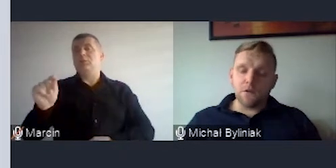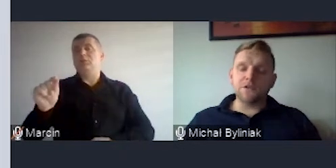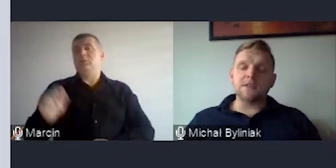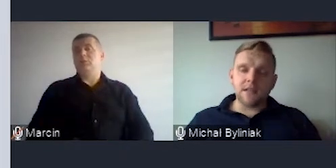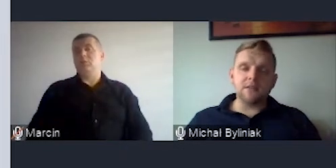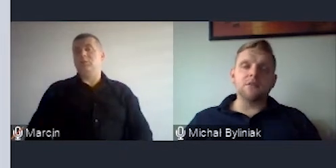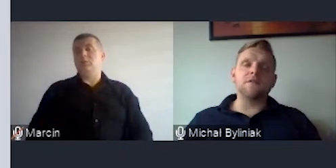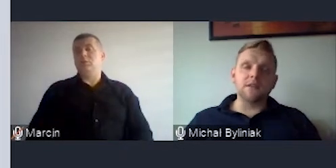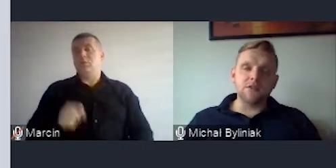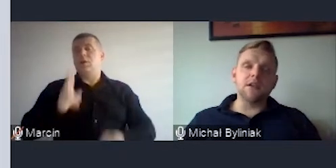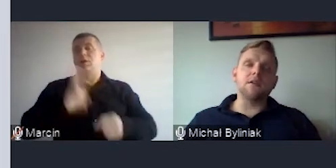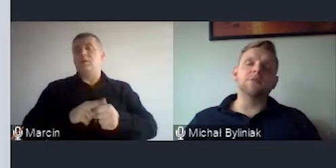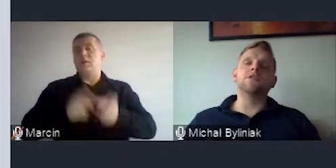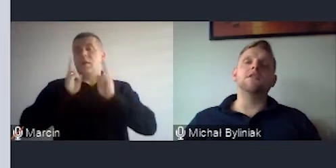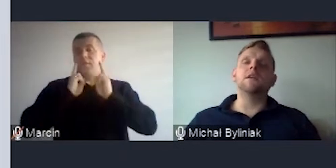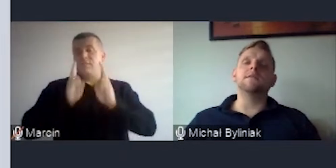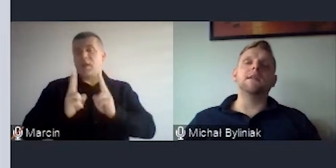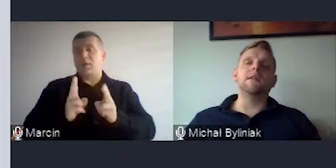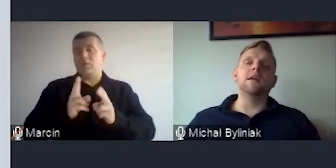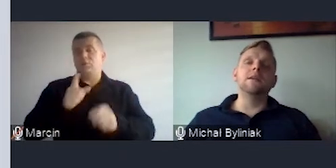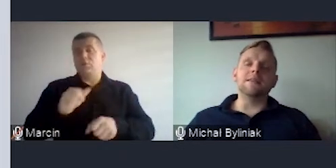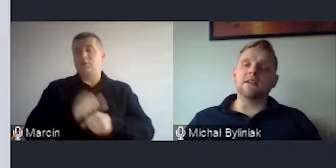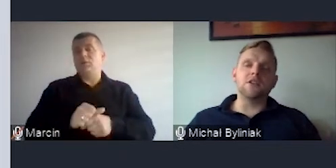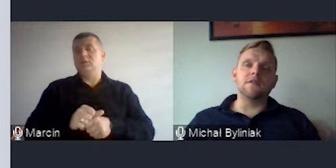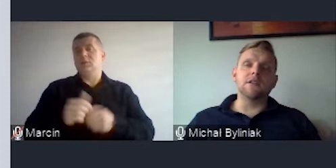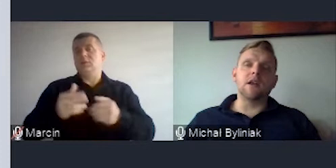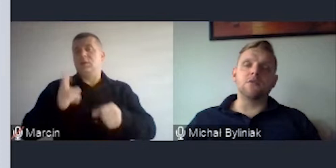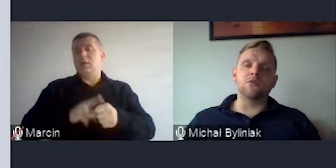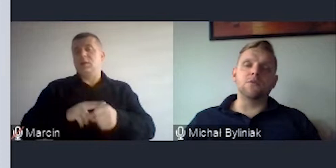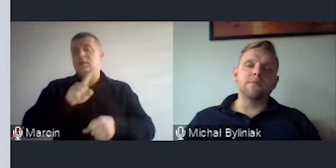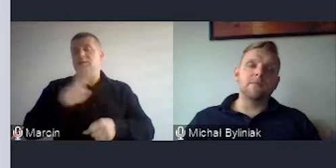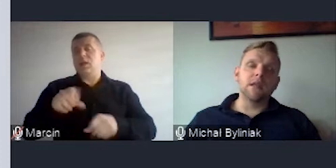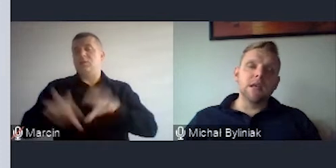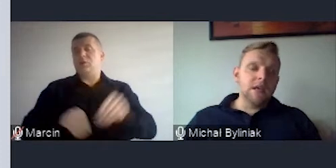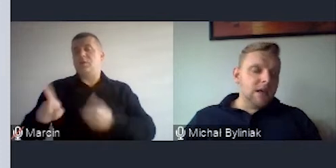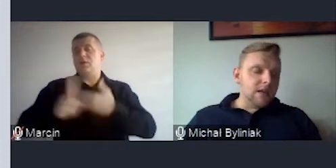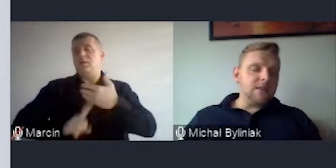i wówczas datą faktycznego poniesienia jest data zaksięgowania na rachunku.